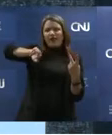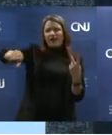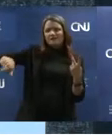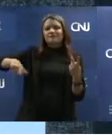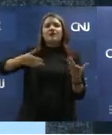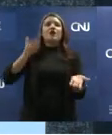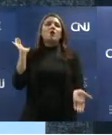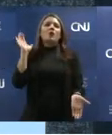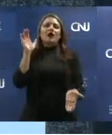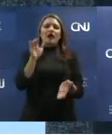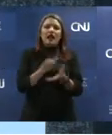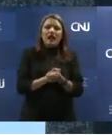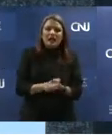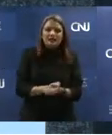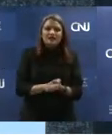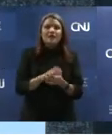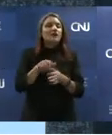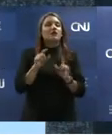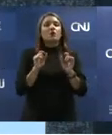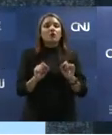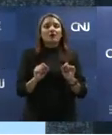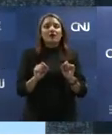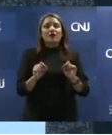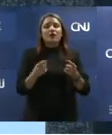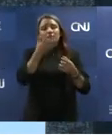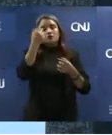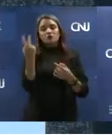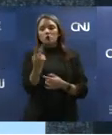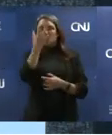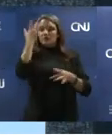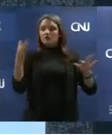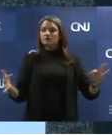A união por amor. Então, aqui, o casamento.